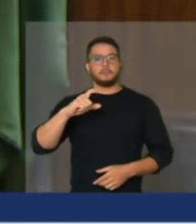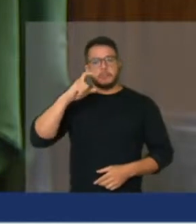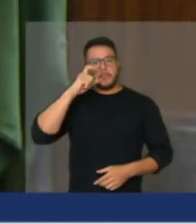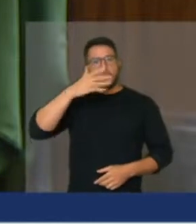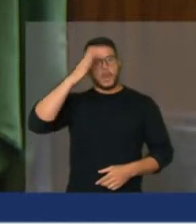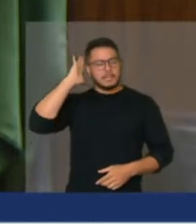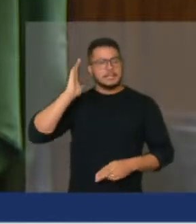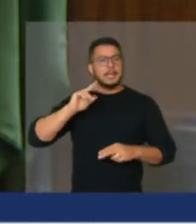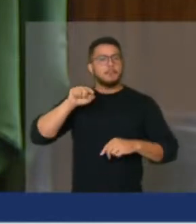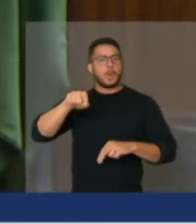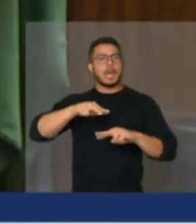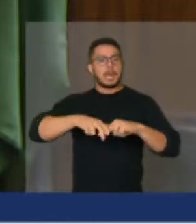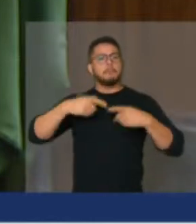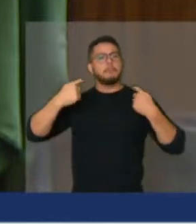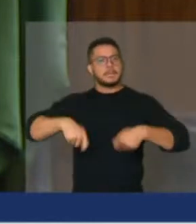NO MÍNIMO PARA PRESTAR CONTA